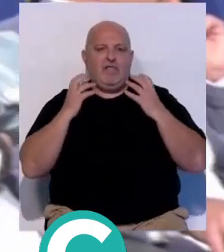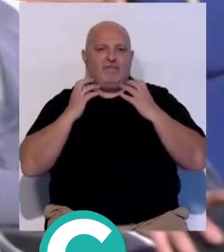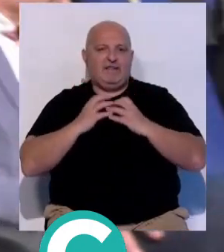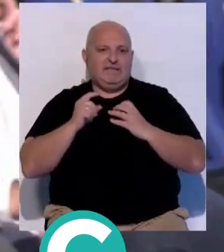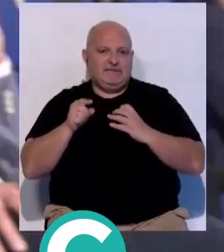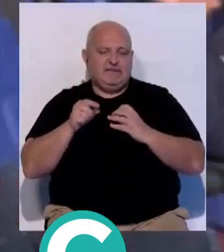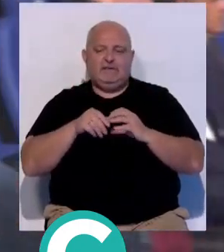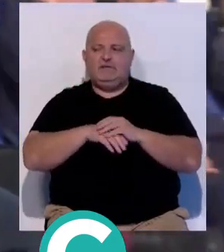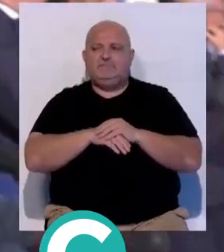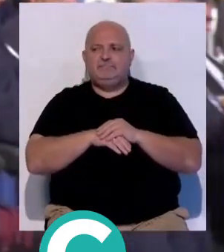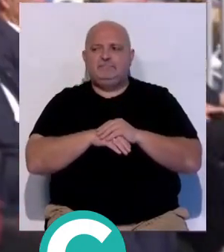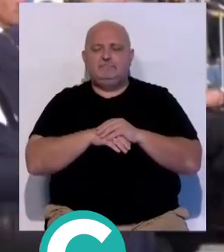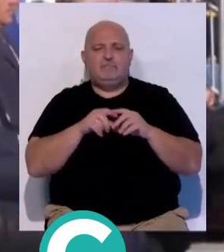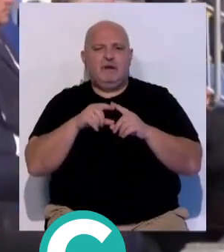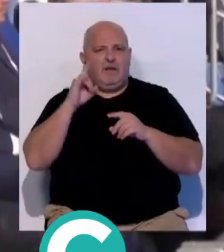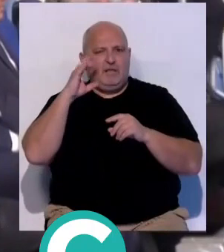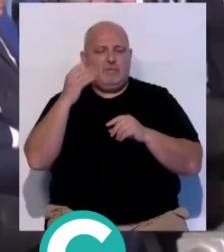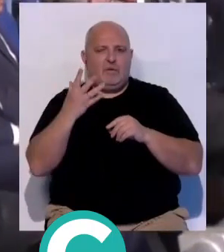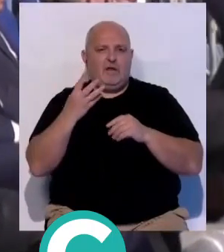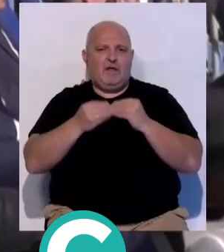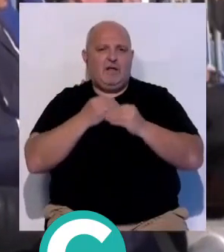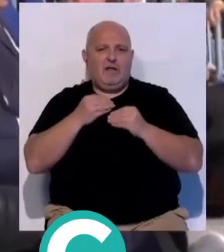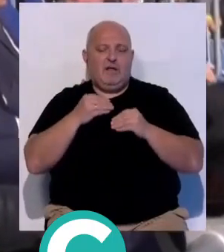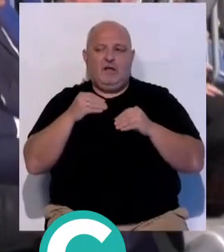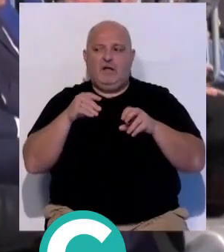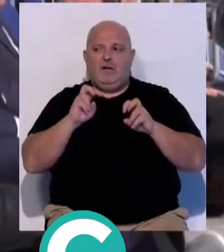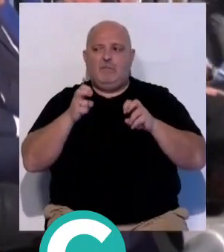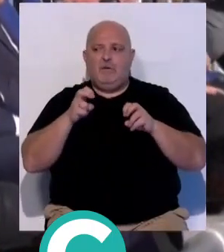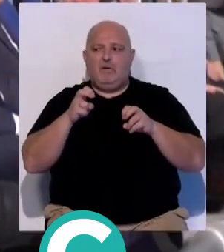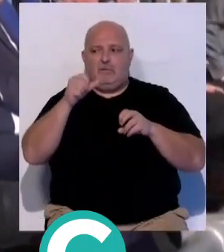aparte muy buena la idea de hacerlo ahí en el palco al principio hacía calor eso que